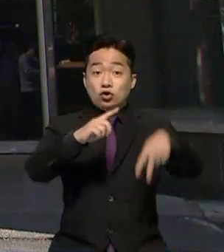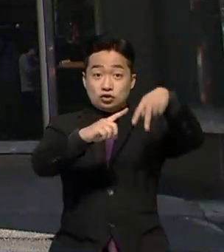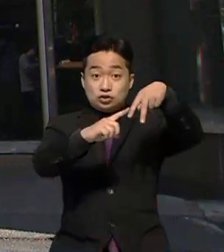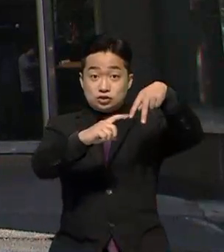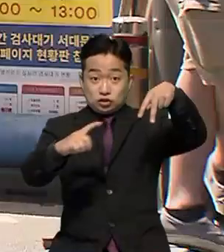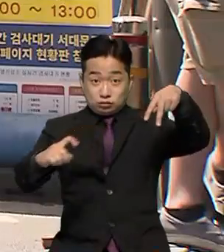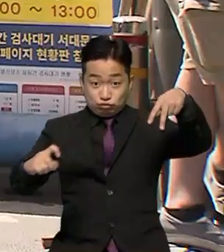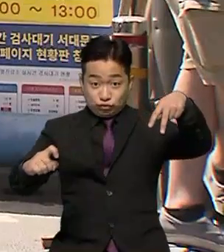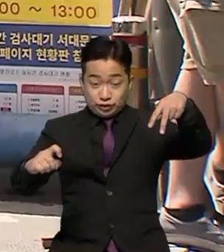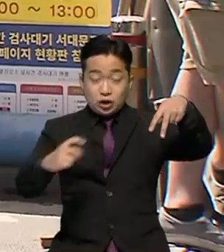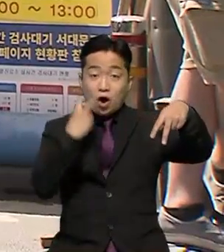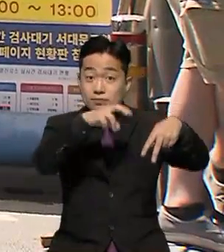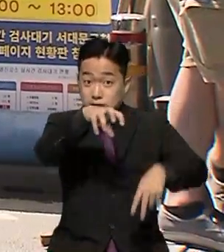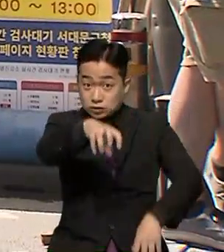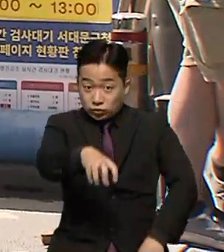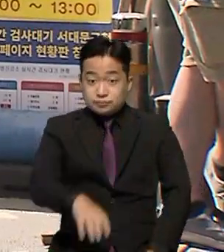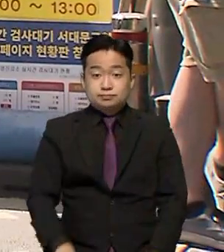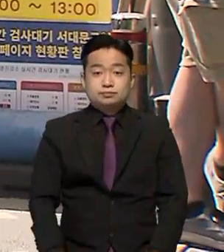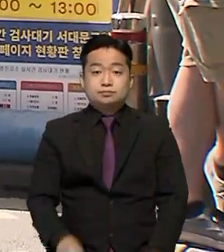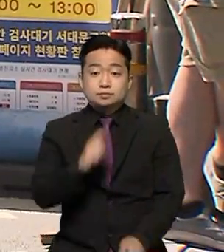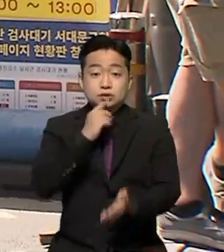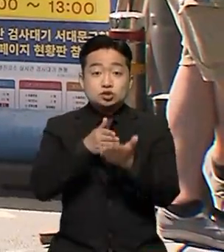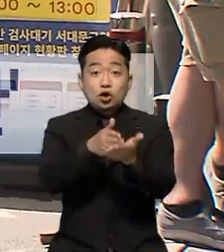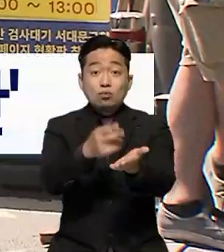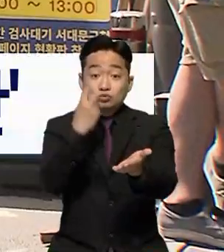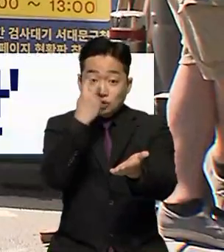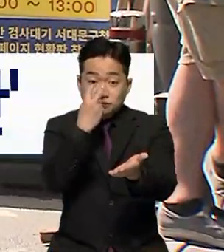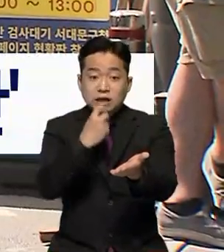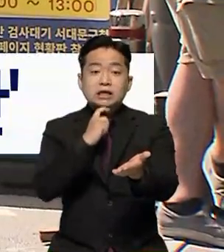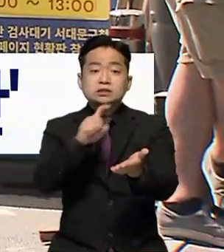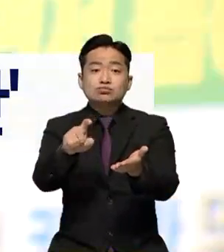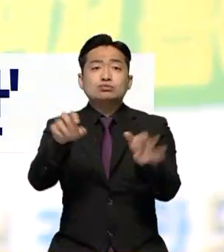(기자) 서울 서대문구의 선별진료소 앞. 접수부터 검사까지 10분도 채 걸리지